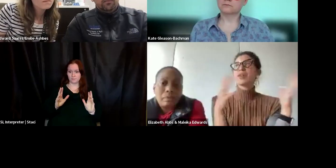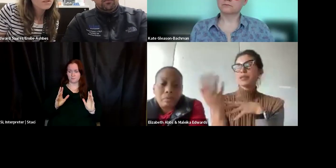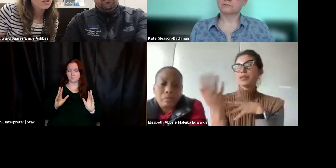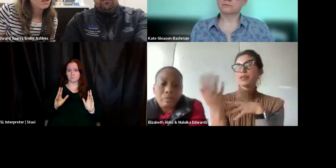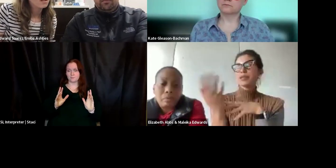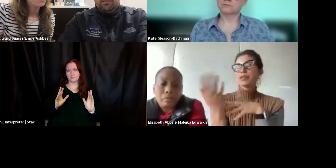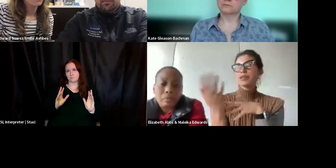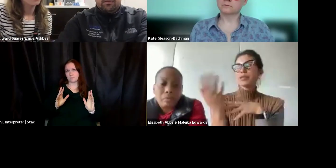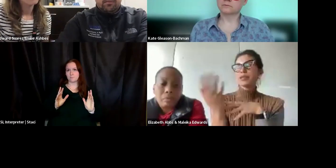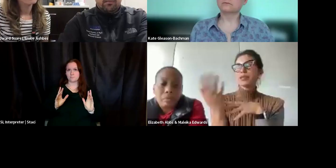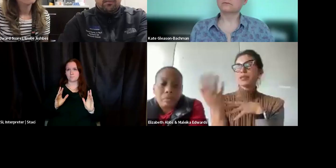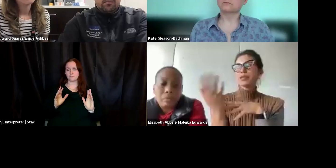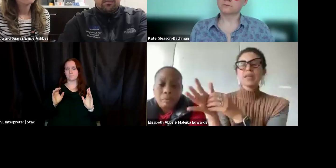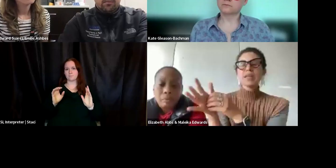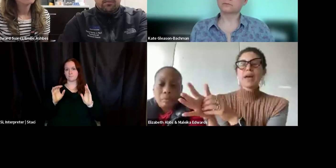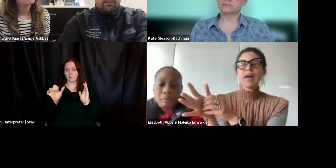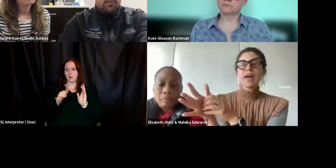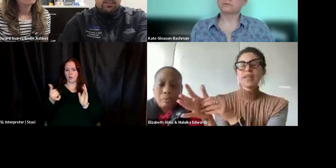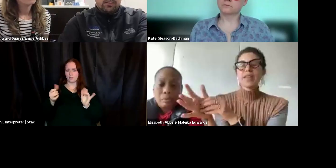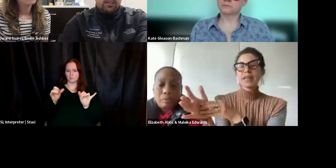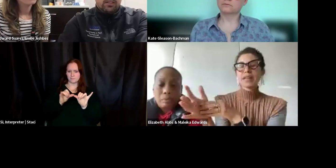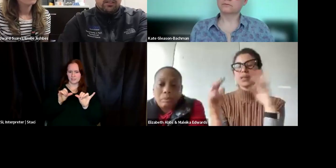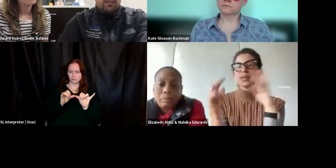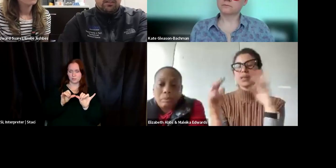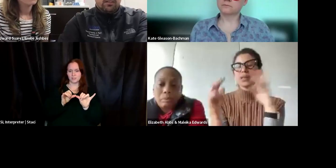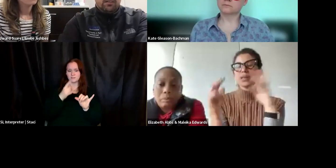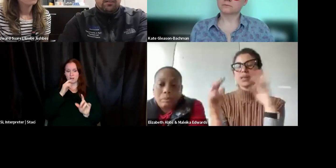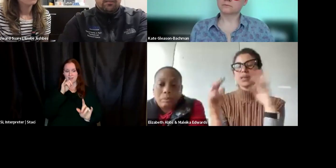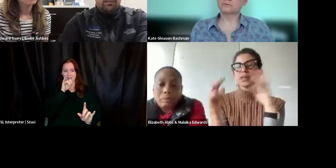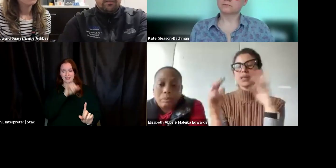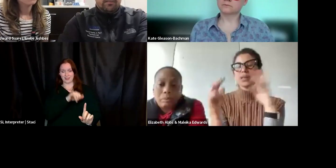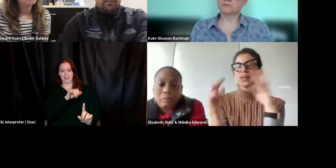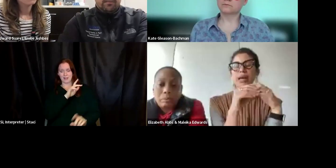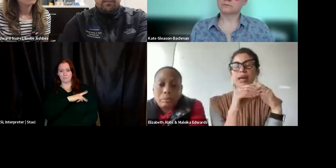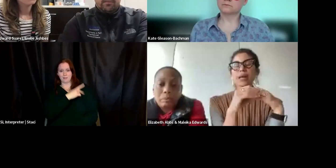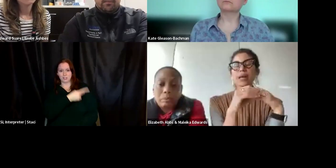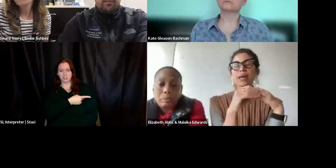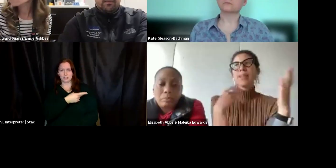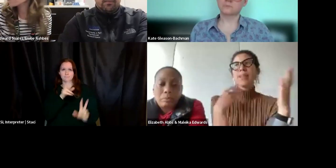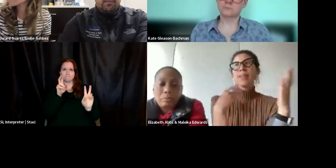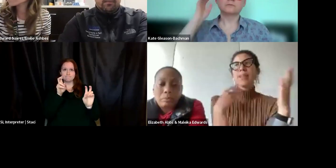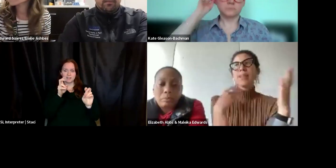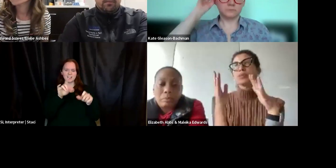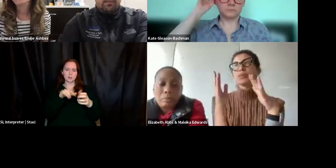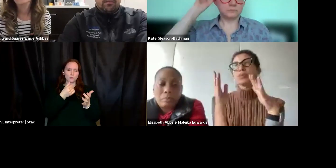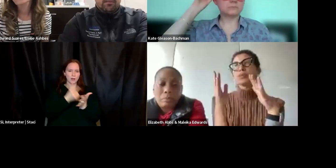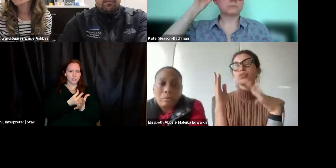Sí, como dijiste, la mejor recomendación que tengo es construir esas relaciones